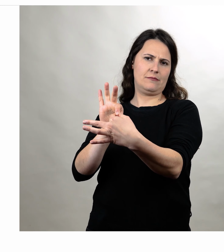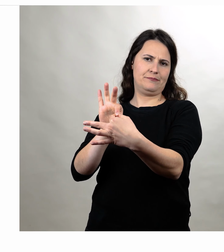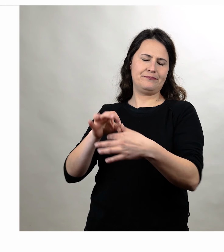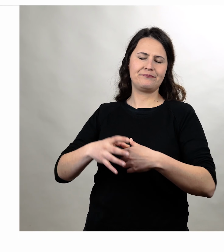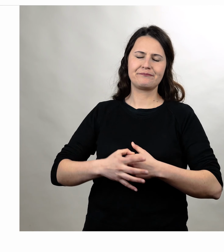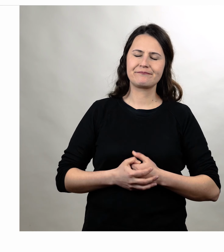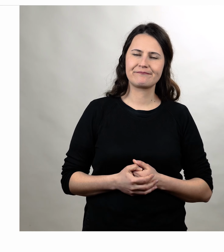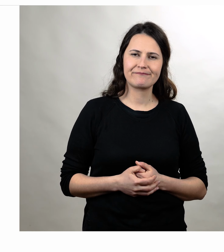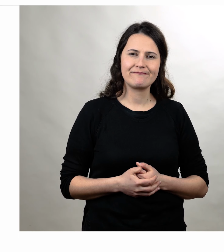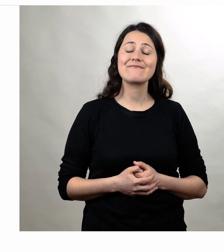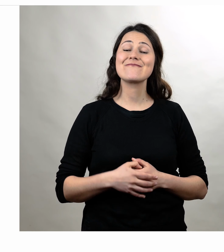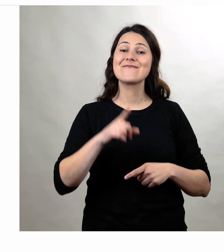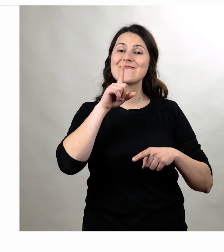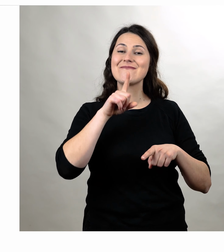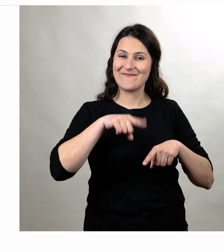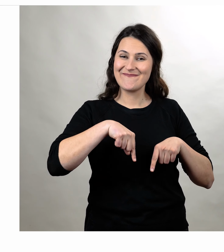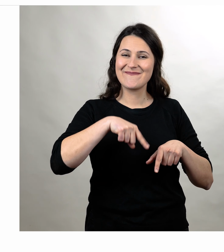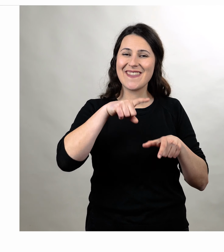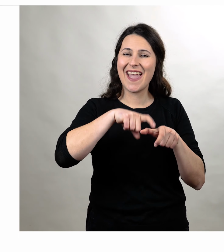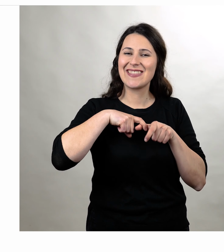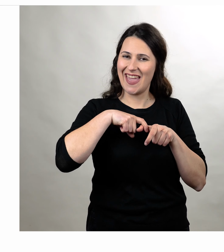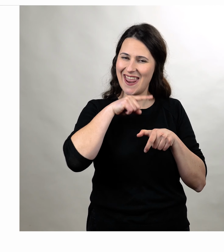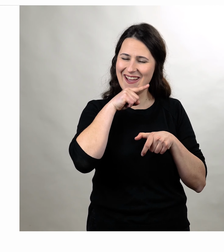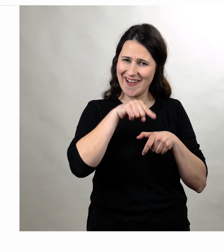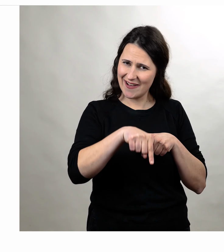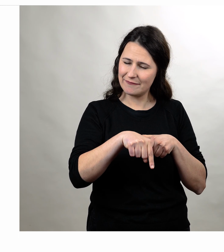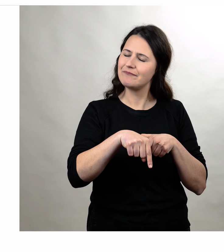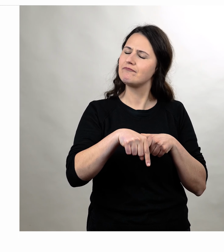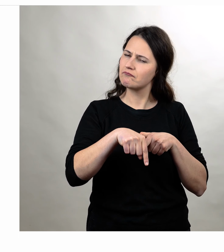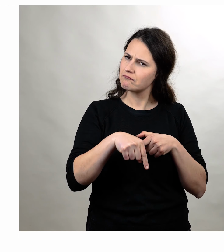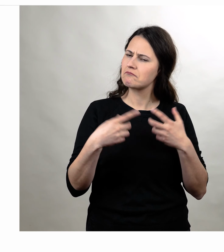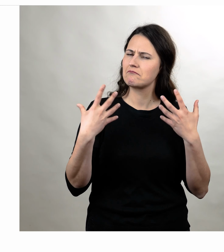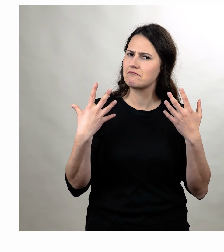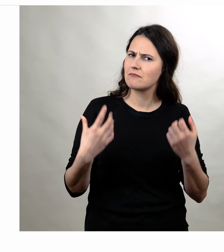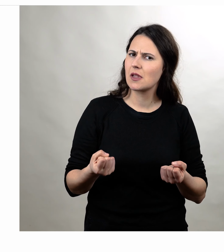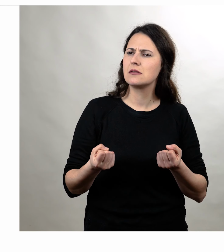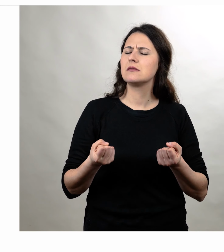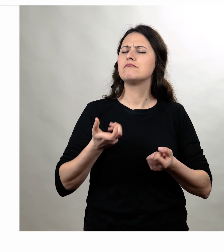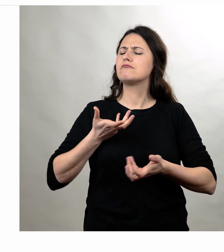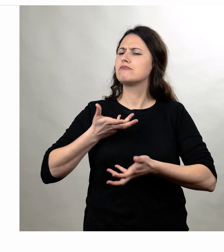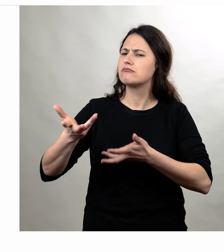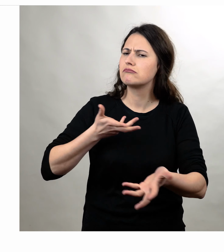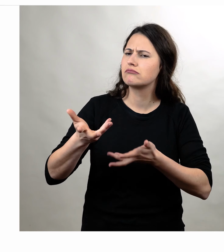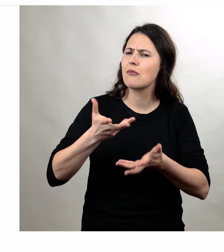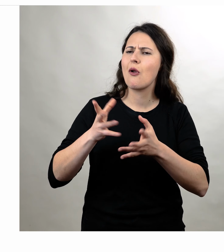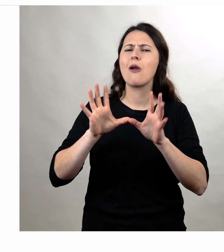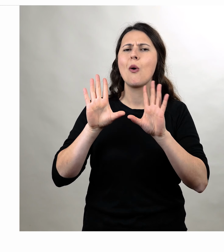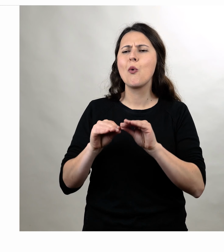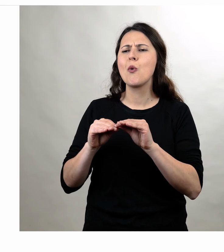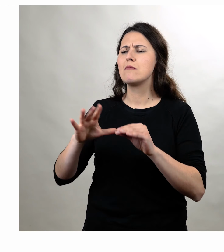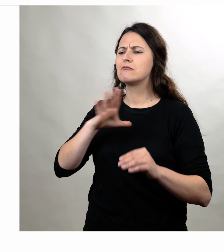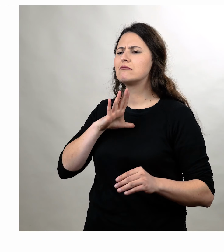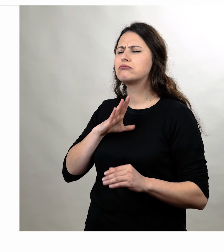Η εταιρεία εξυπηρετεί πολλές και διαφορετικές ομάδες καταναλωτών: